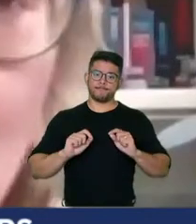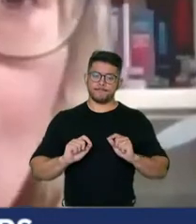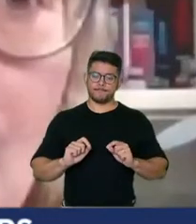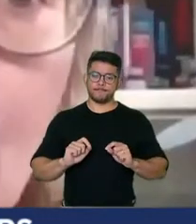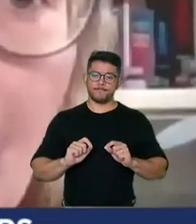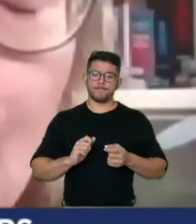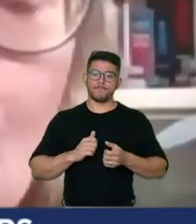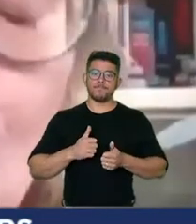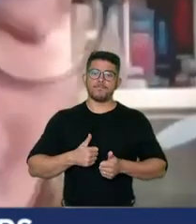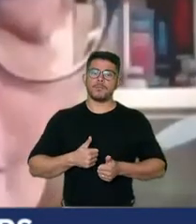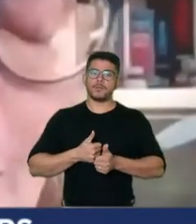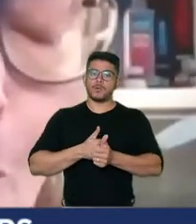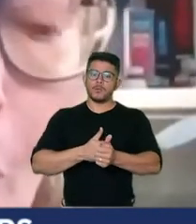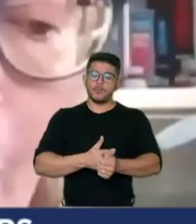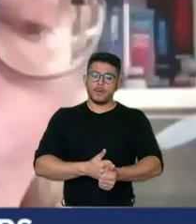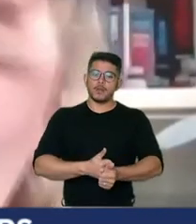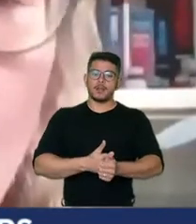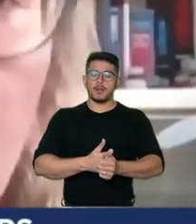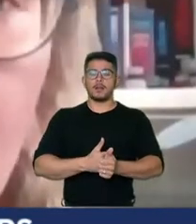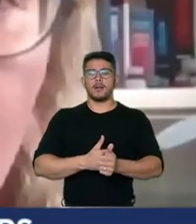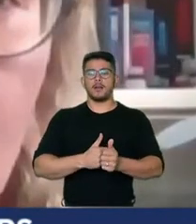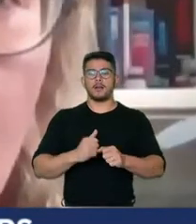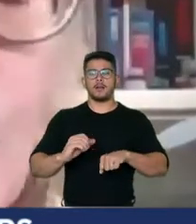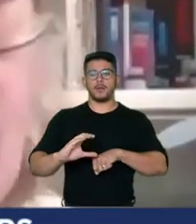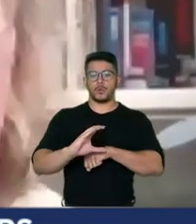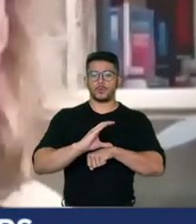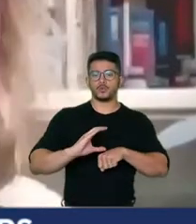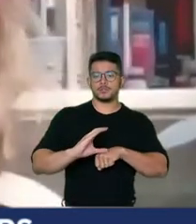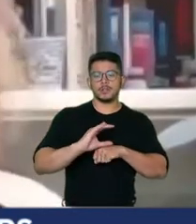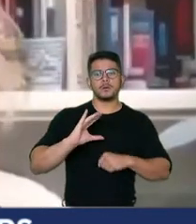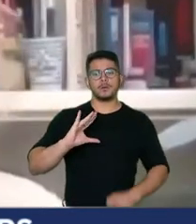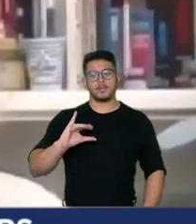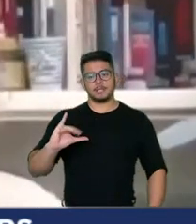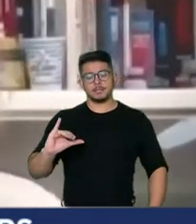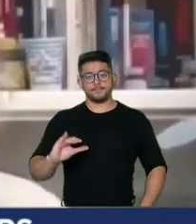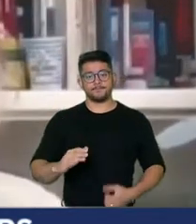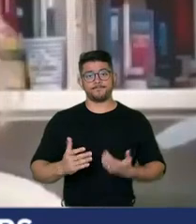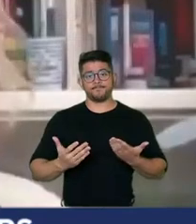PROCURAR SEJA NA CONSTITUIÇÃ O, NA CIÊNCIA, ELEMENTOS OBJETIVOS NO ESPAÇO, EU